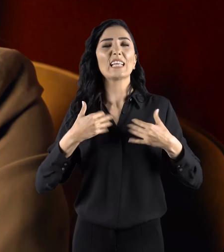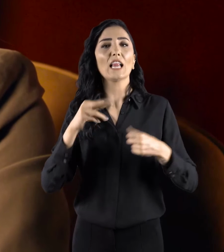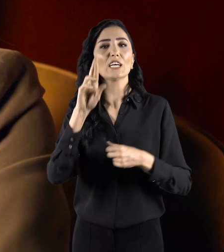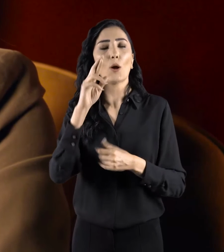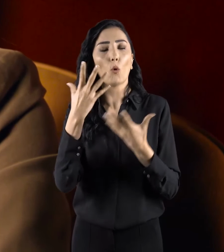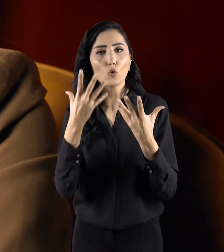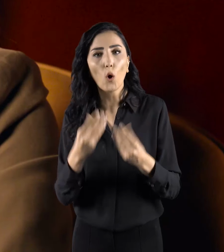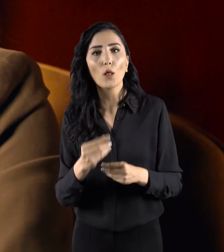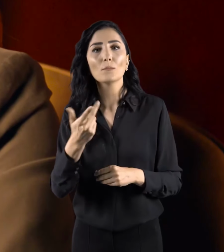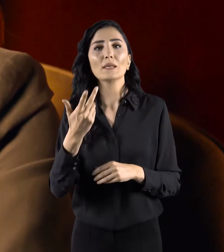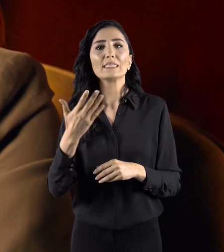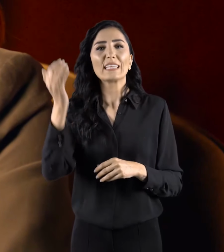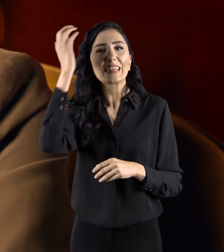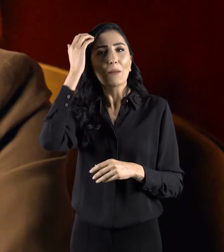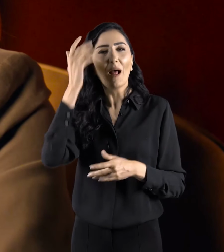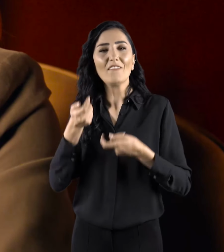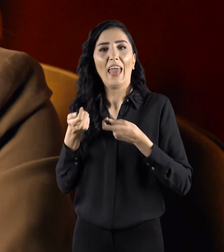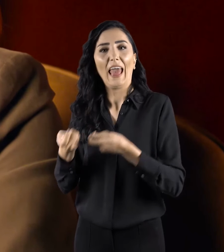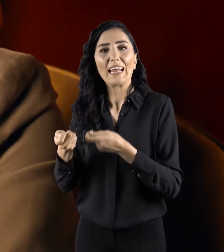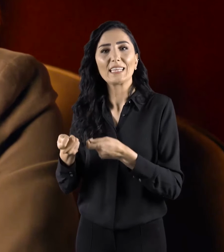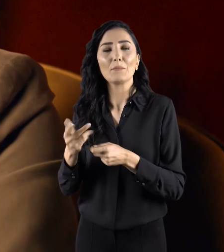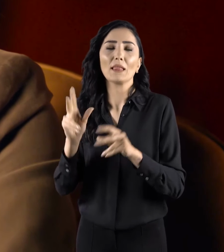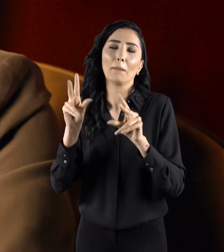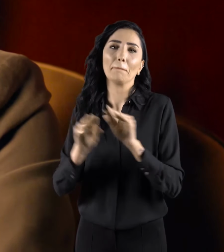Temel ve uygulama eğitiminin tamamlanması gerekmektedir.